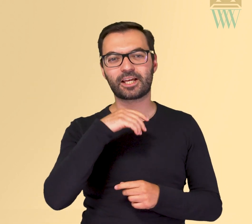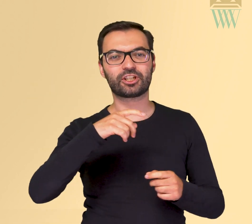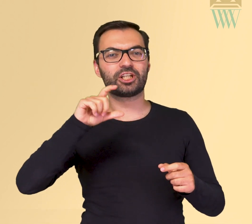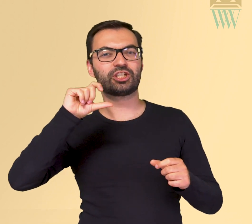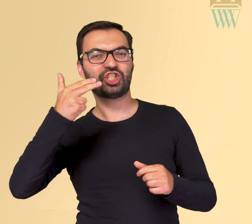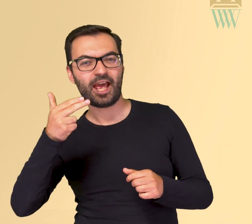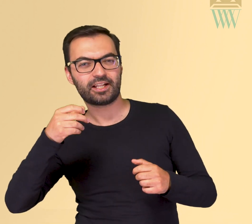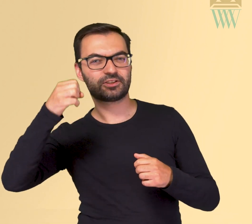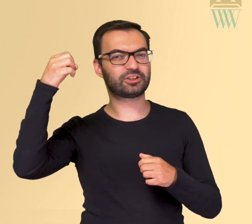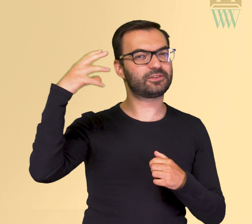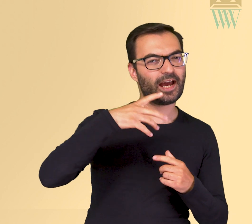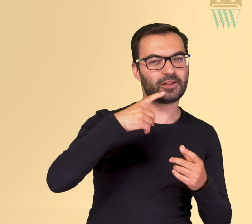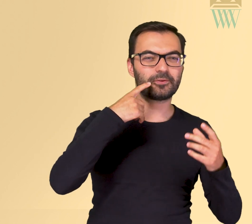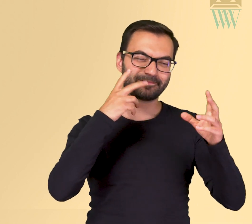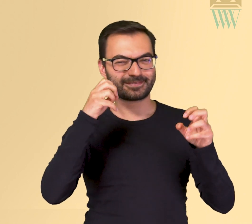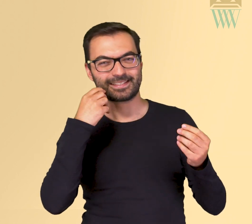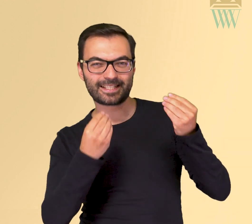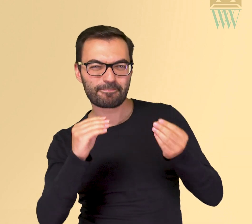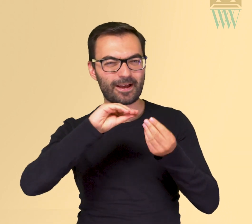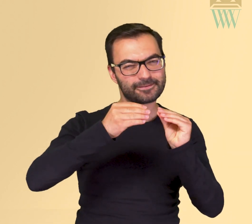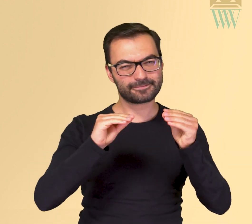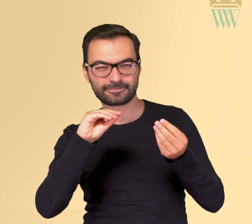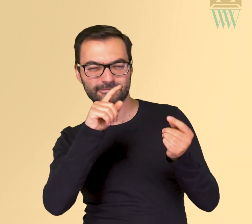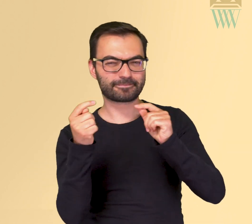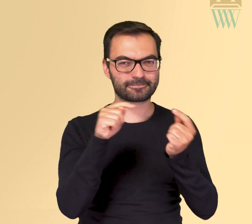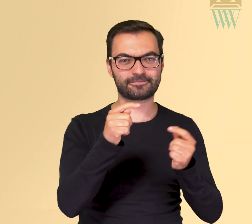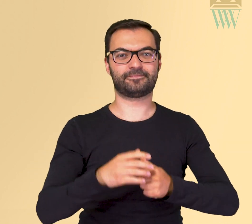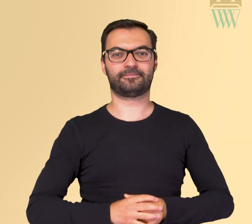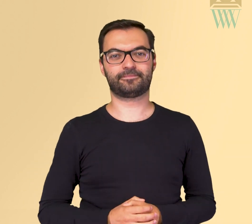poprzez grę światła i cienia.